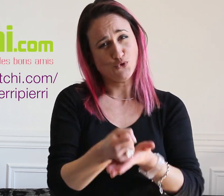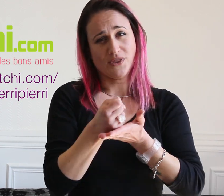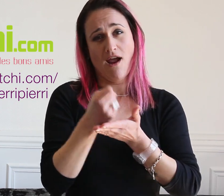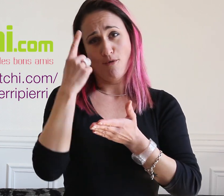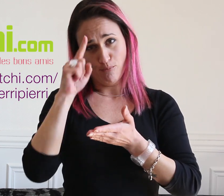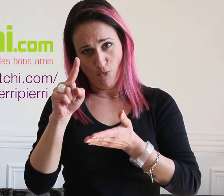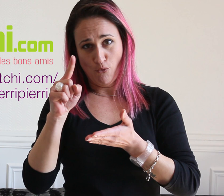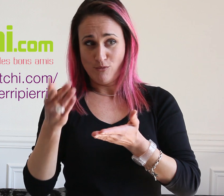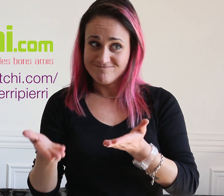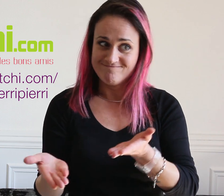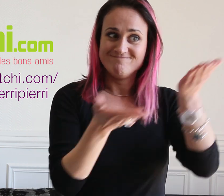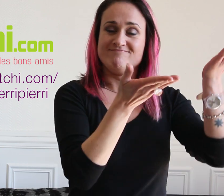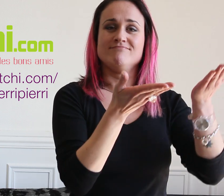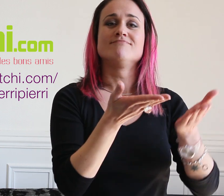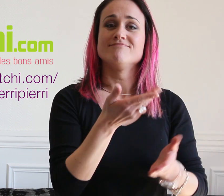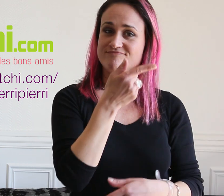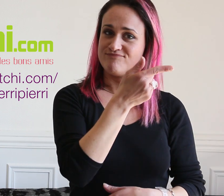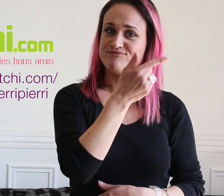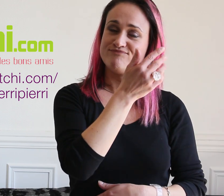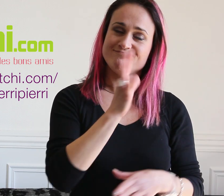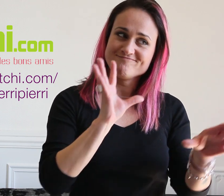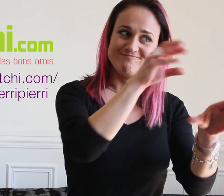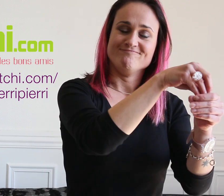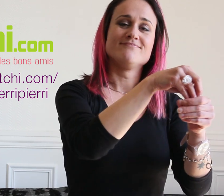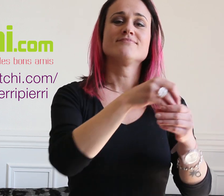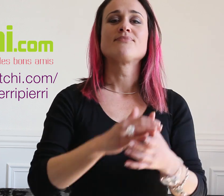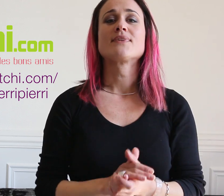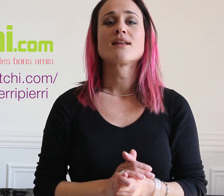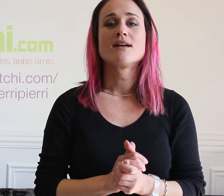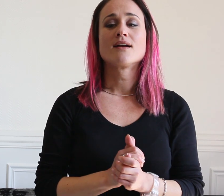.. afin de nous aider à pouvoir envoyer les jeunes à cette colonie.